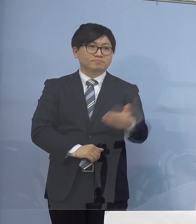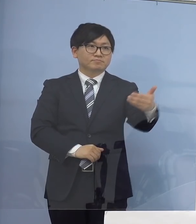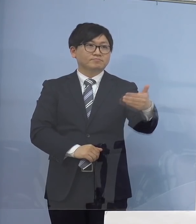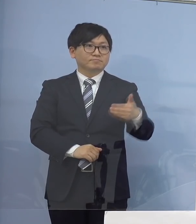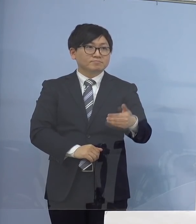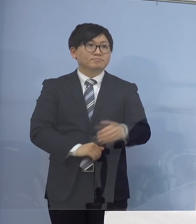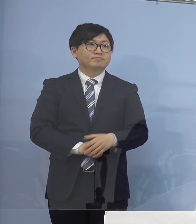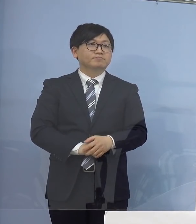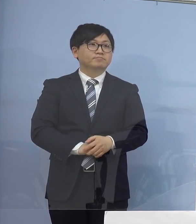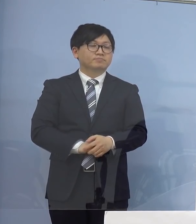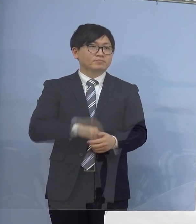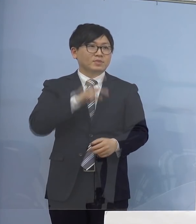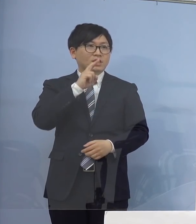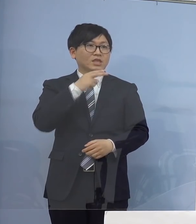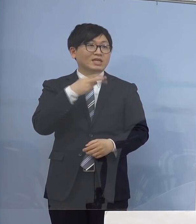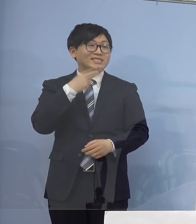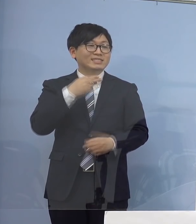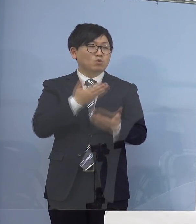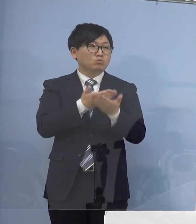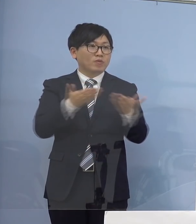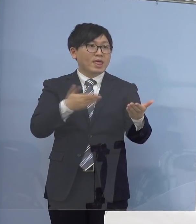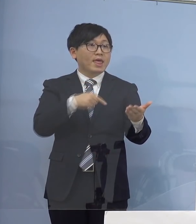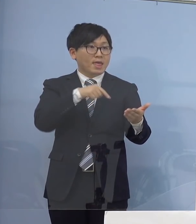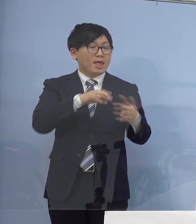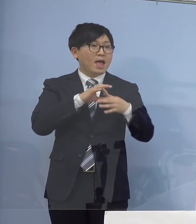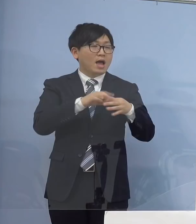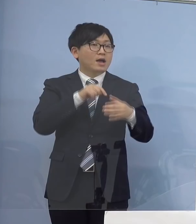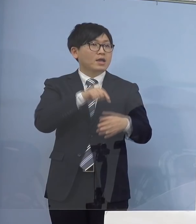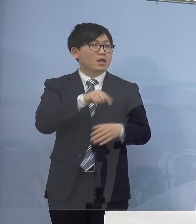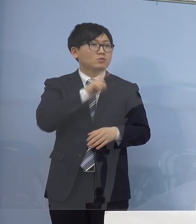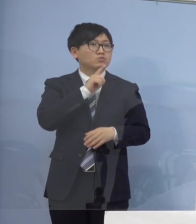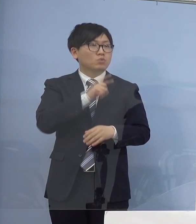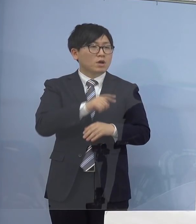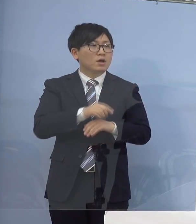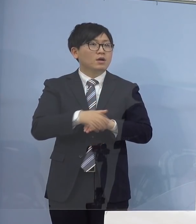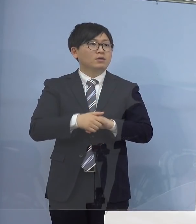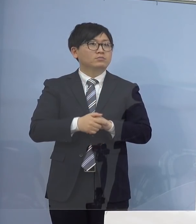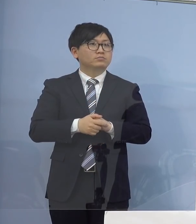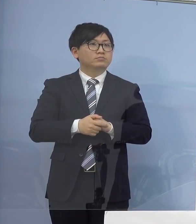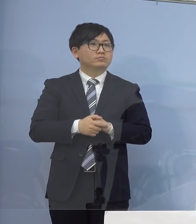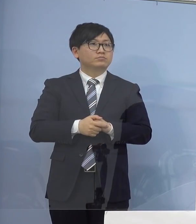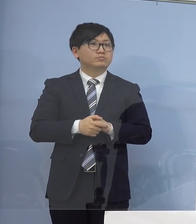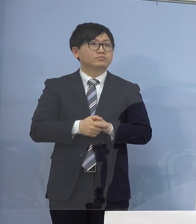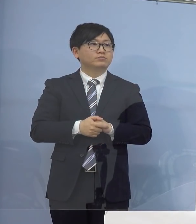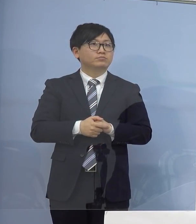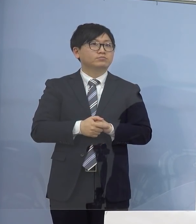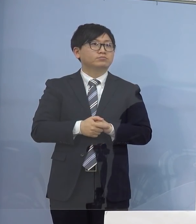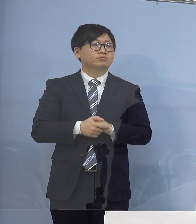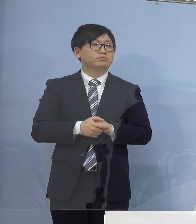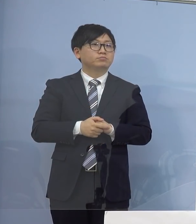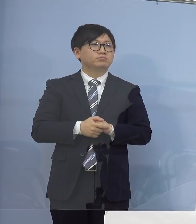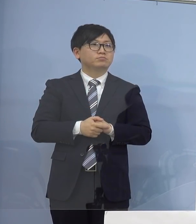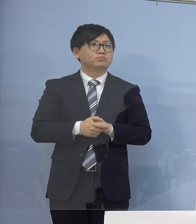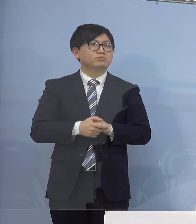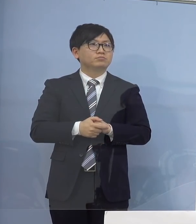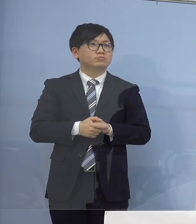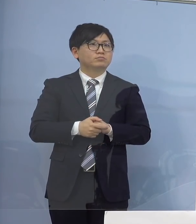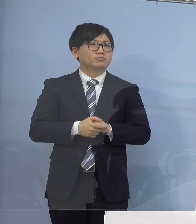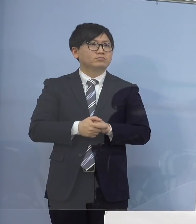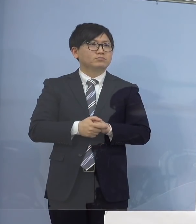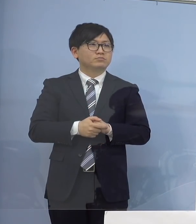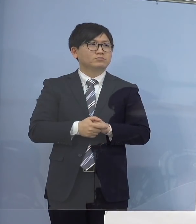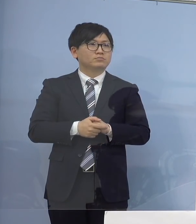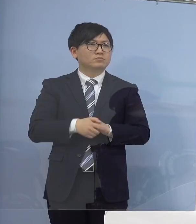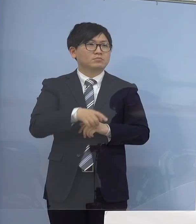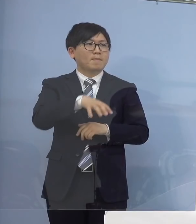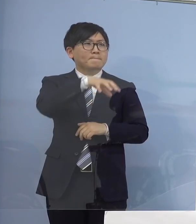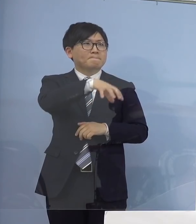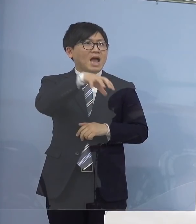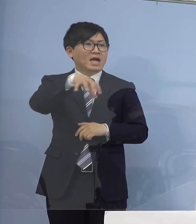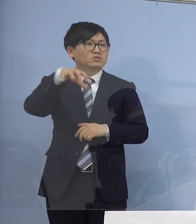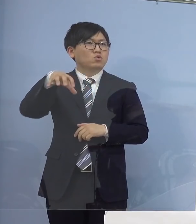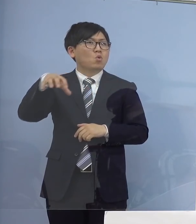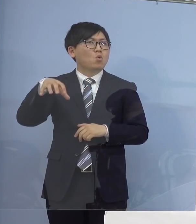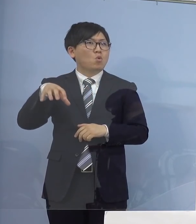（徳島新聞社） 飲食関係なんですけれどこれは土地としてはバラバラですか